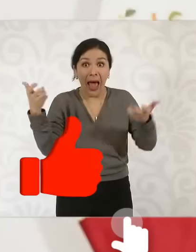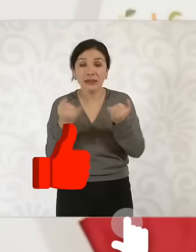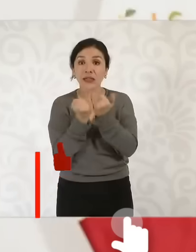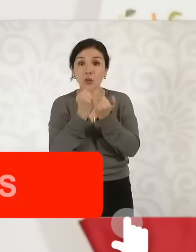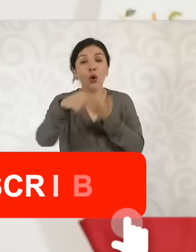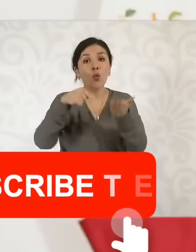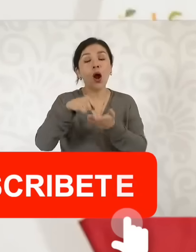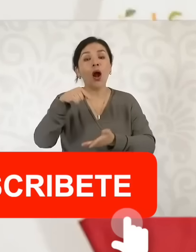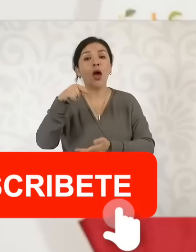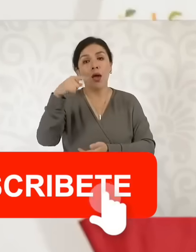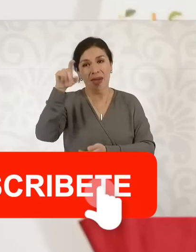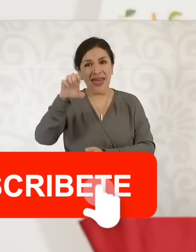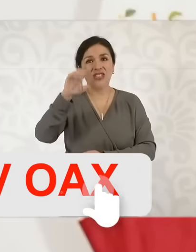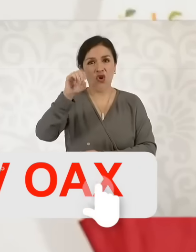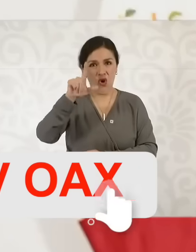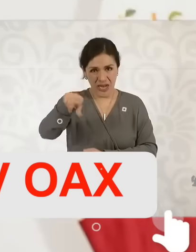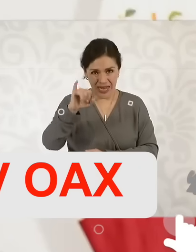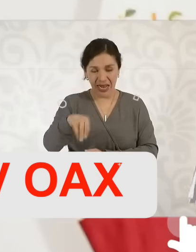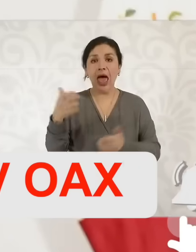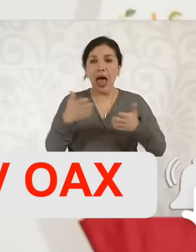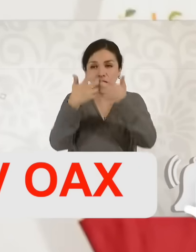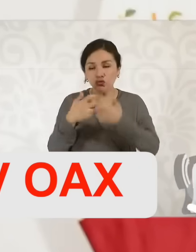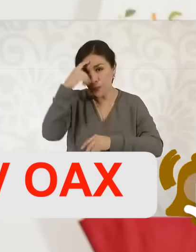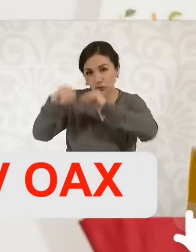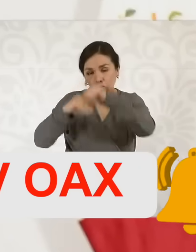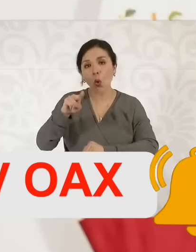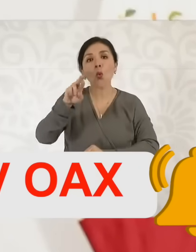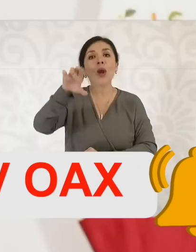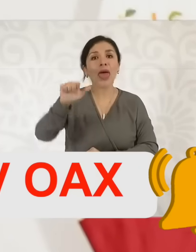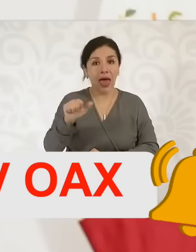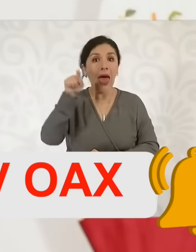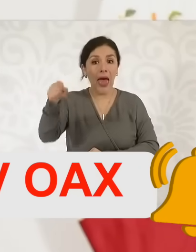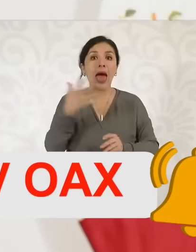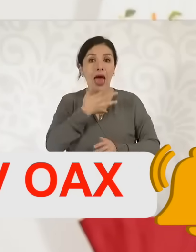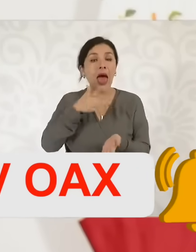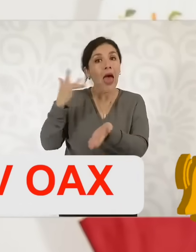Escolín con apoyo del sector privado que nos va a dar 750 millones de toneladas anuales, que nos